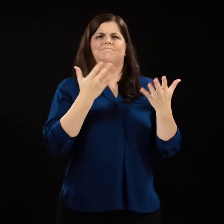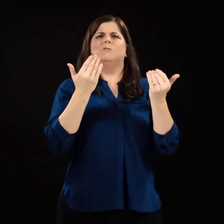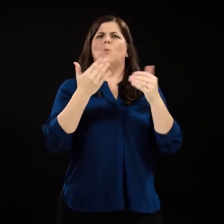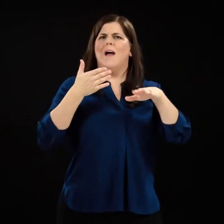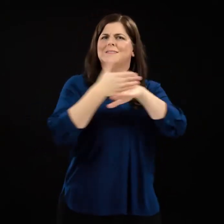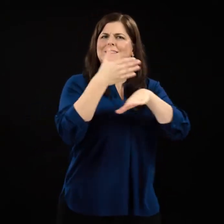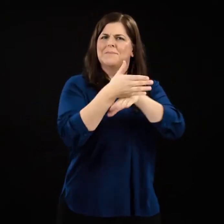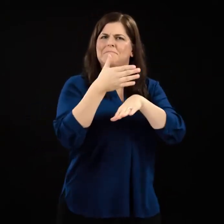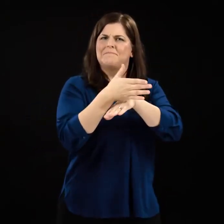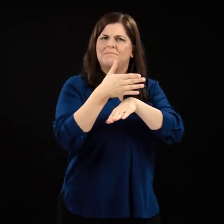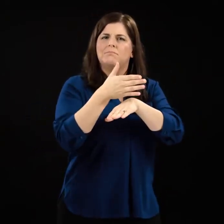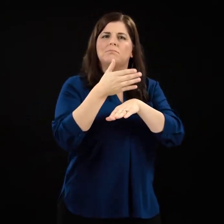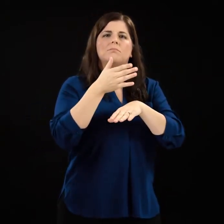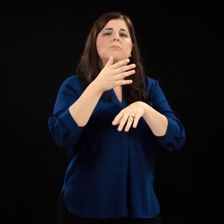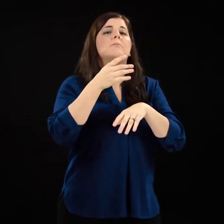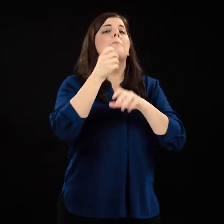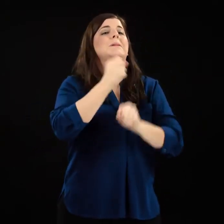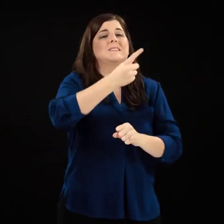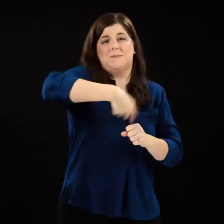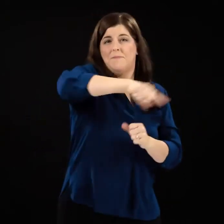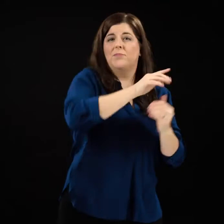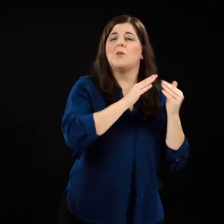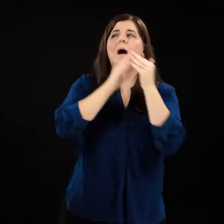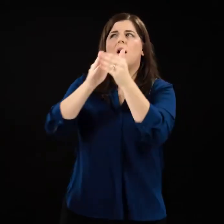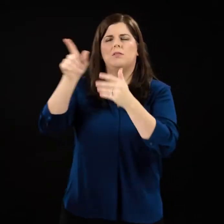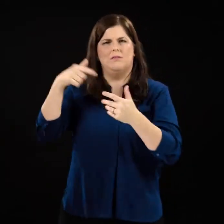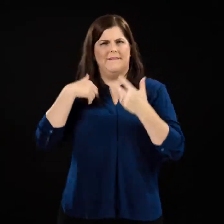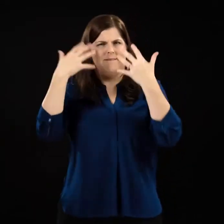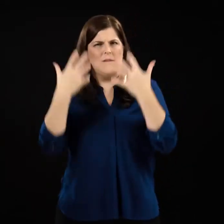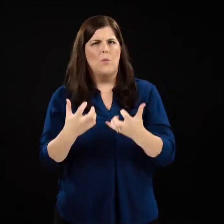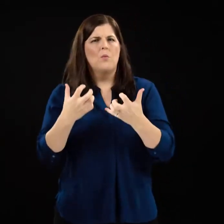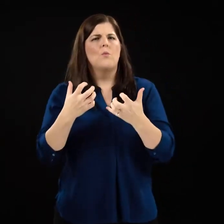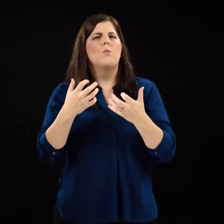Si ce n'est pas le cas, elles peuvent résilier le contrat et retourner